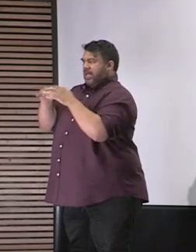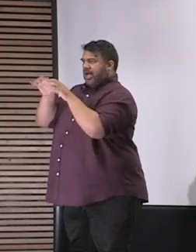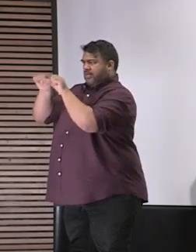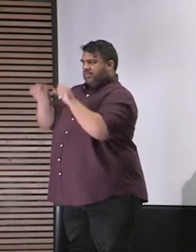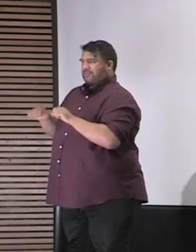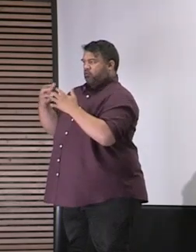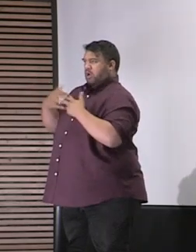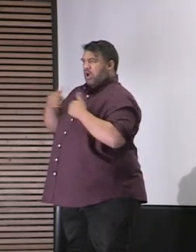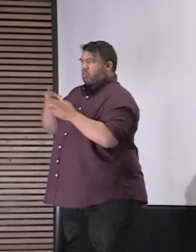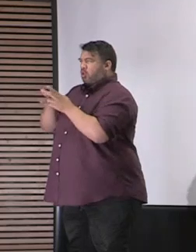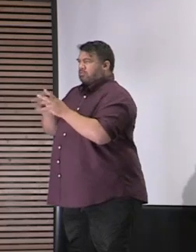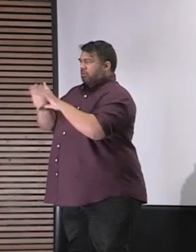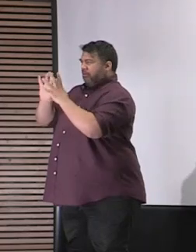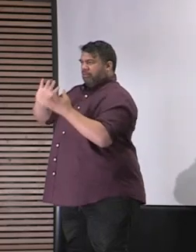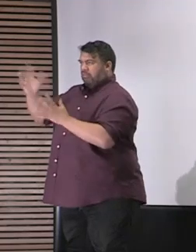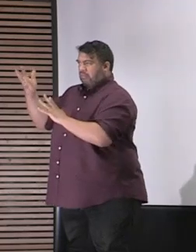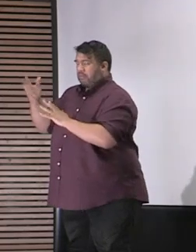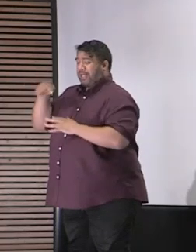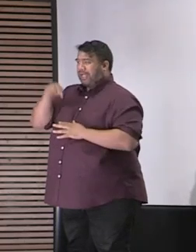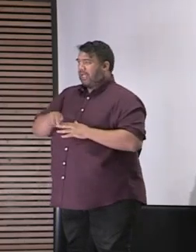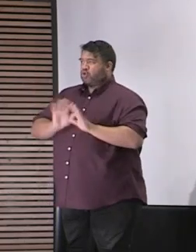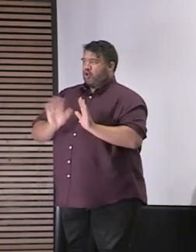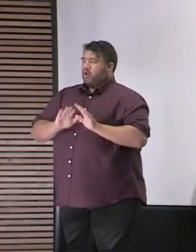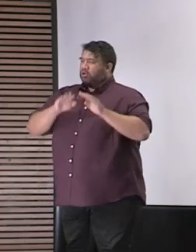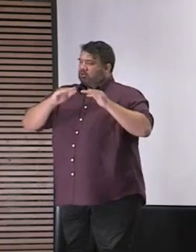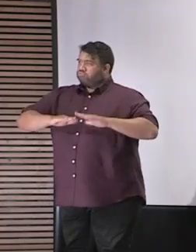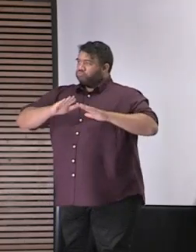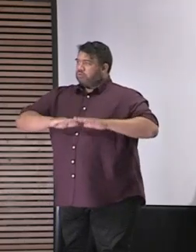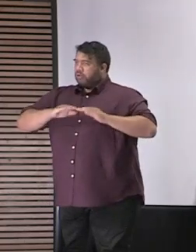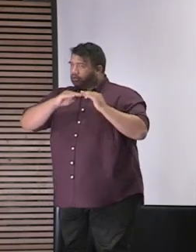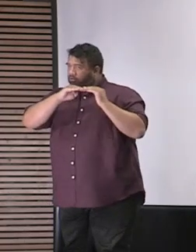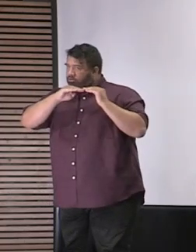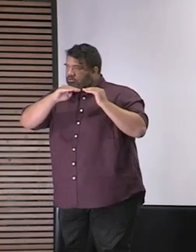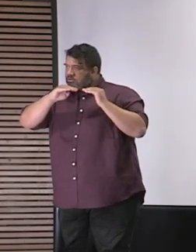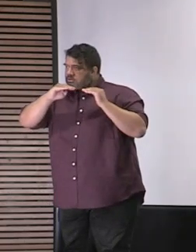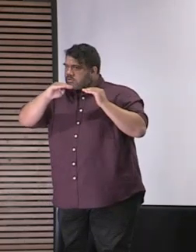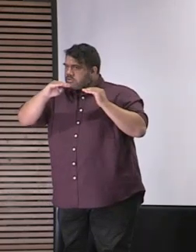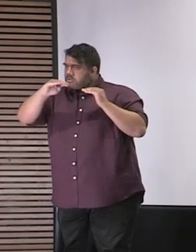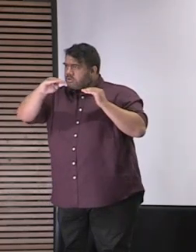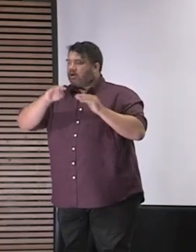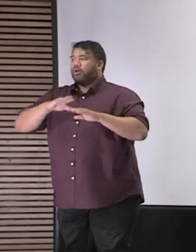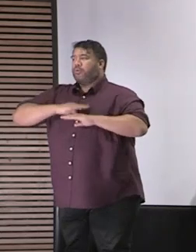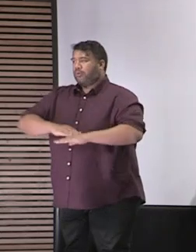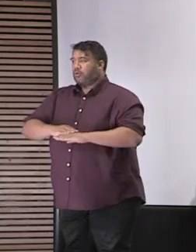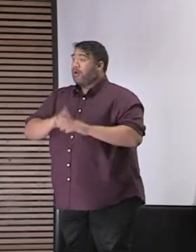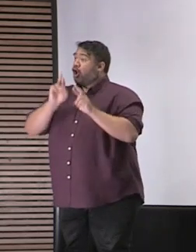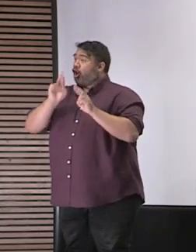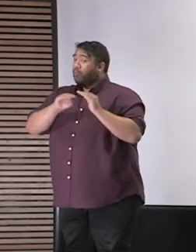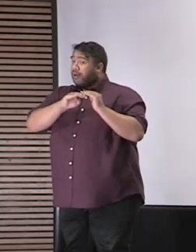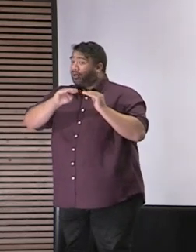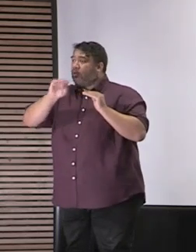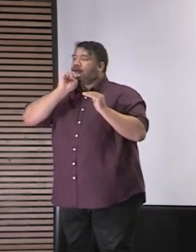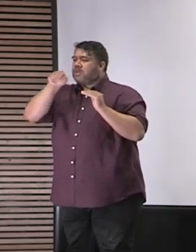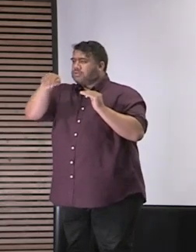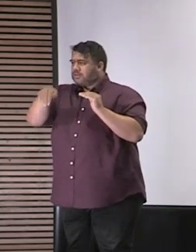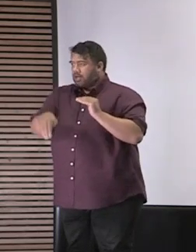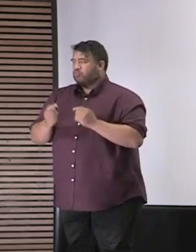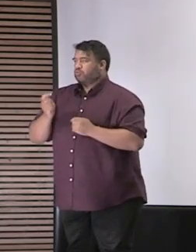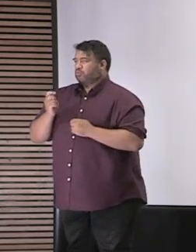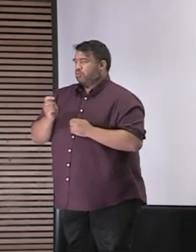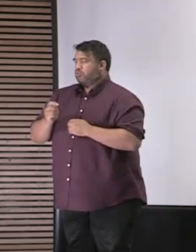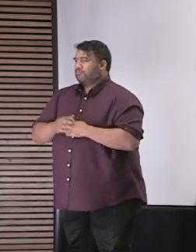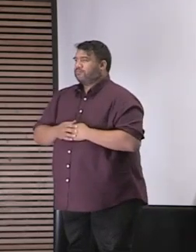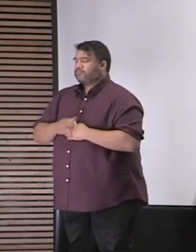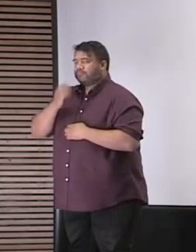relativamente estables. No